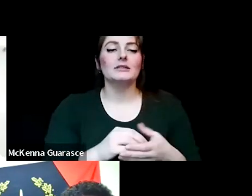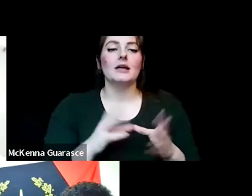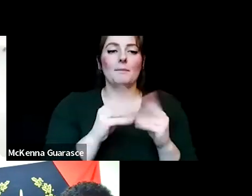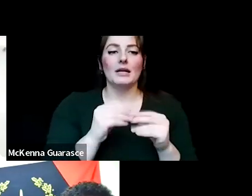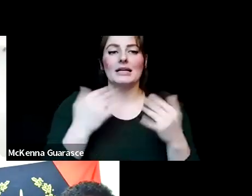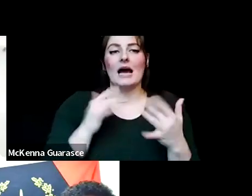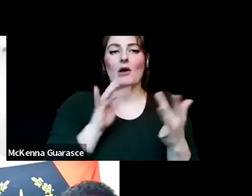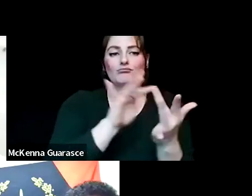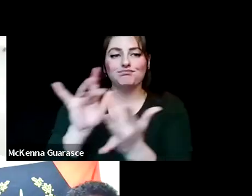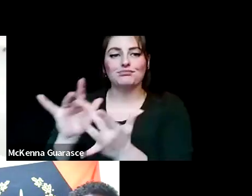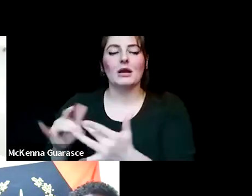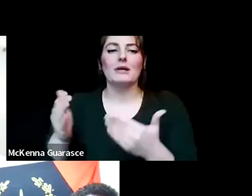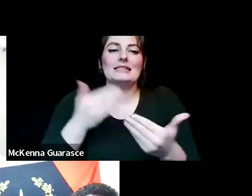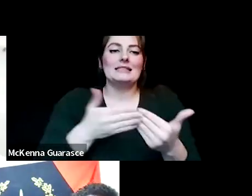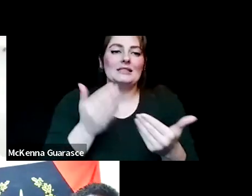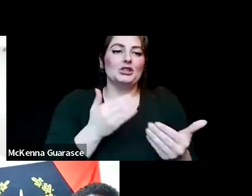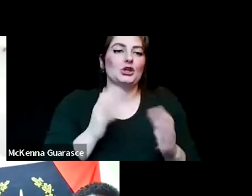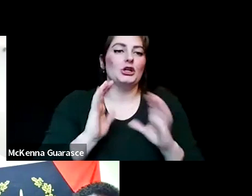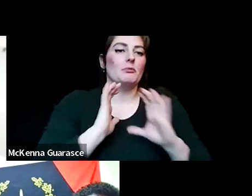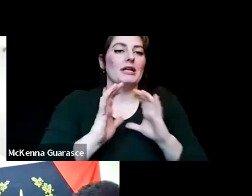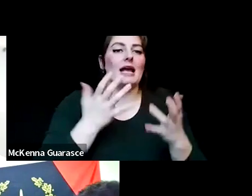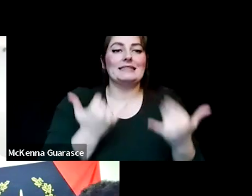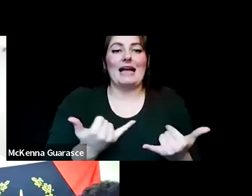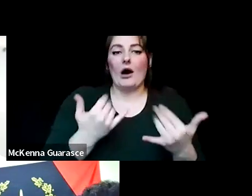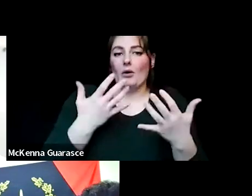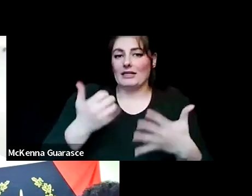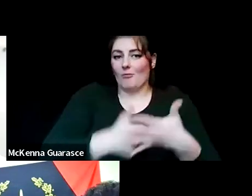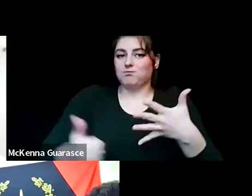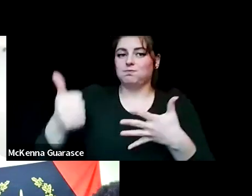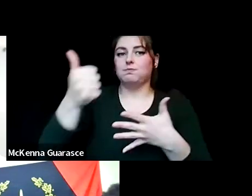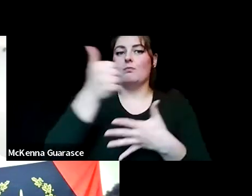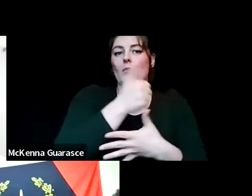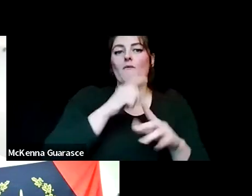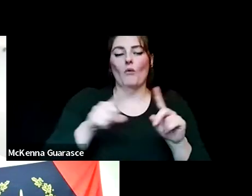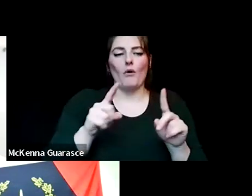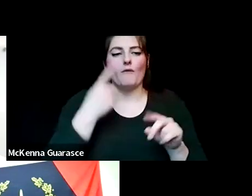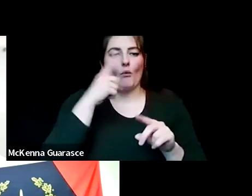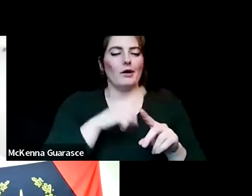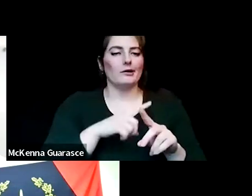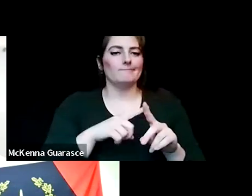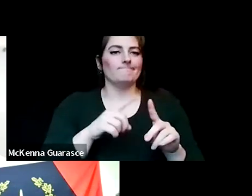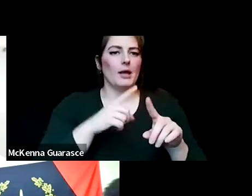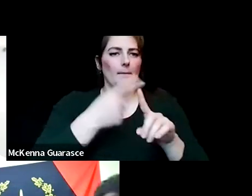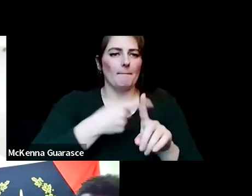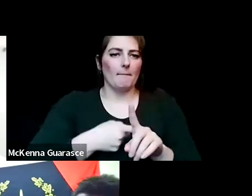Entonces, esto se convirtió en nuestra prioridad durante varios meses. Y el único ingrediente que faltaba